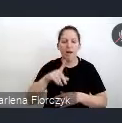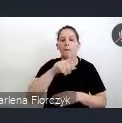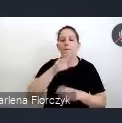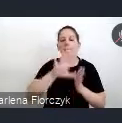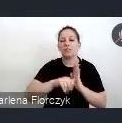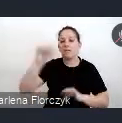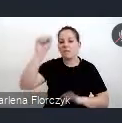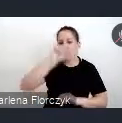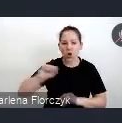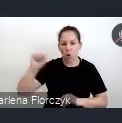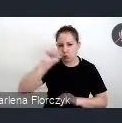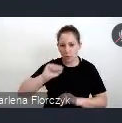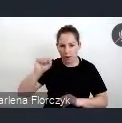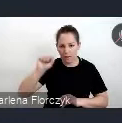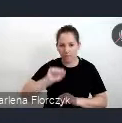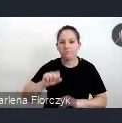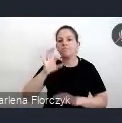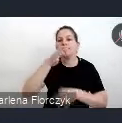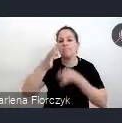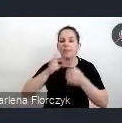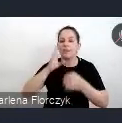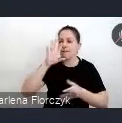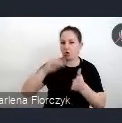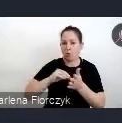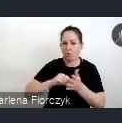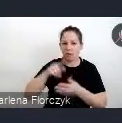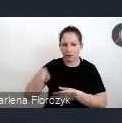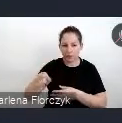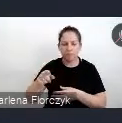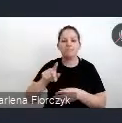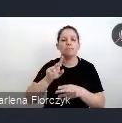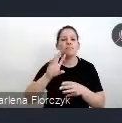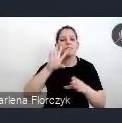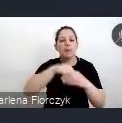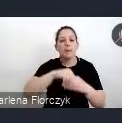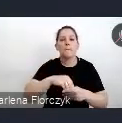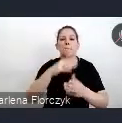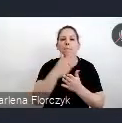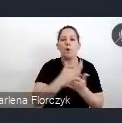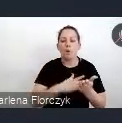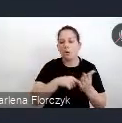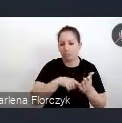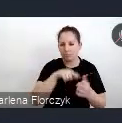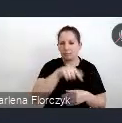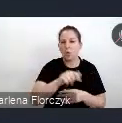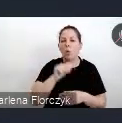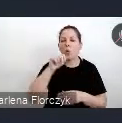które opowie o swoich doświadczeniach z przystąpieniem do misji europejskich